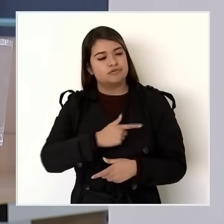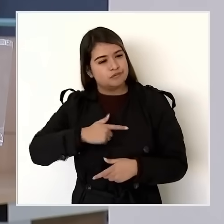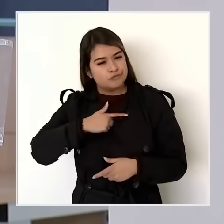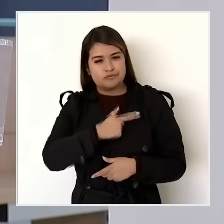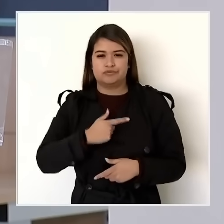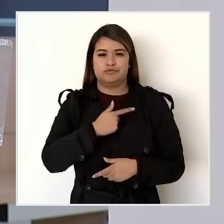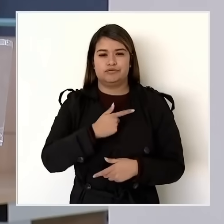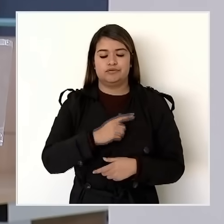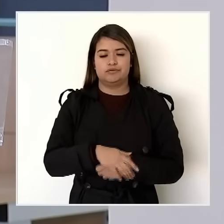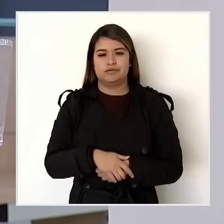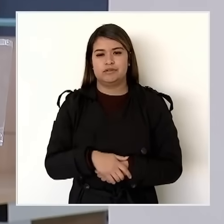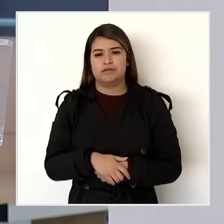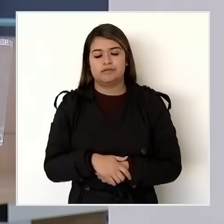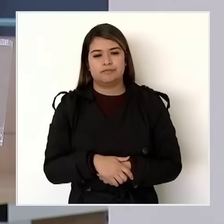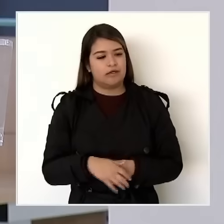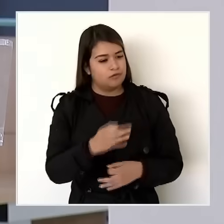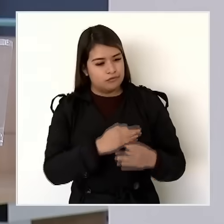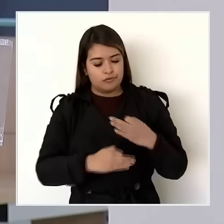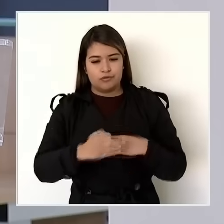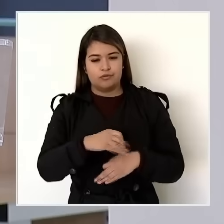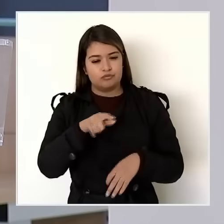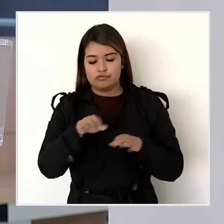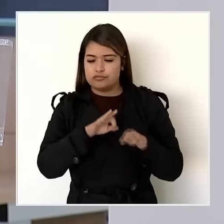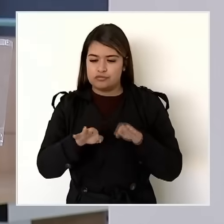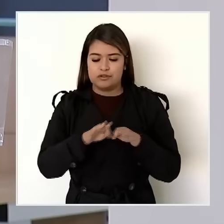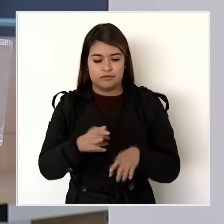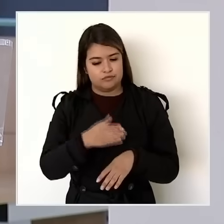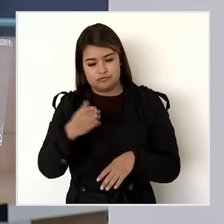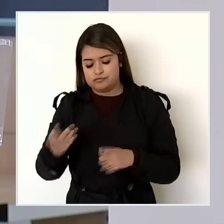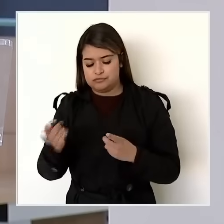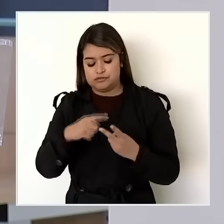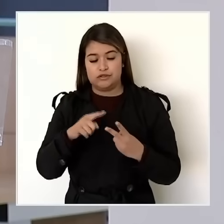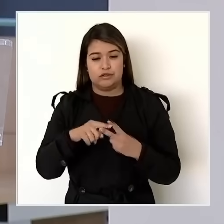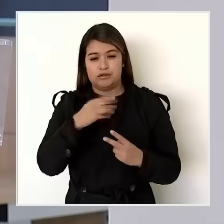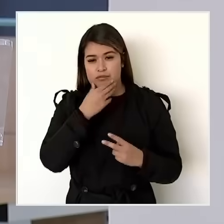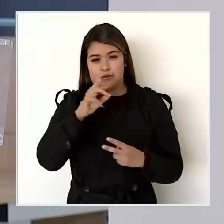secretario de la defensa nacional y al almirante Raimundo Pedro Morales Ángeles,